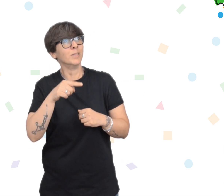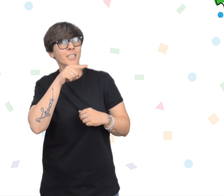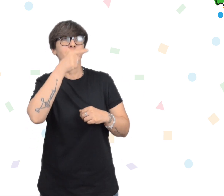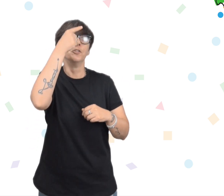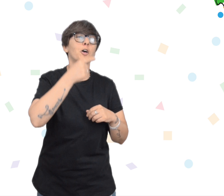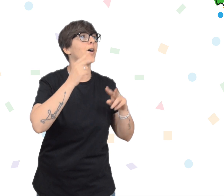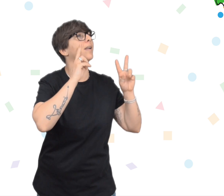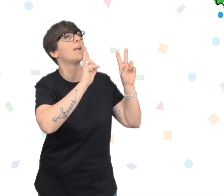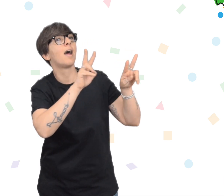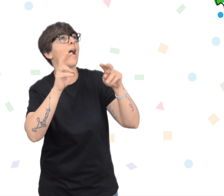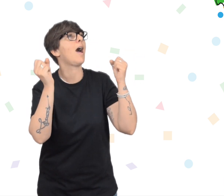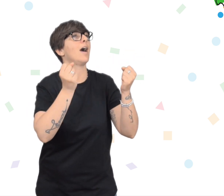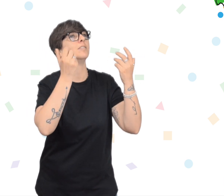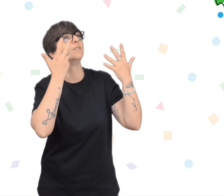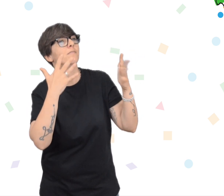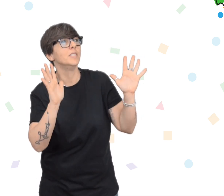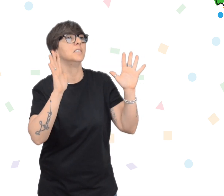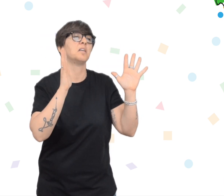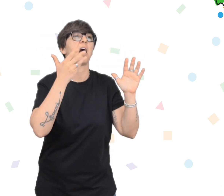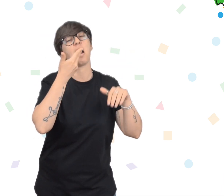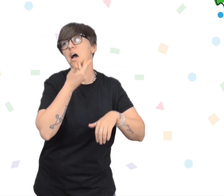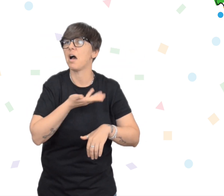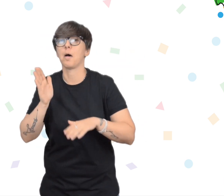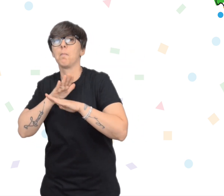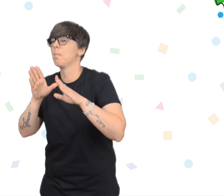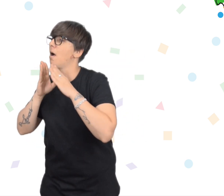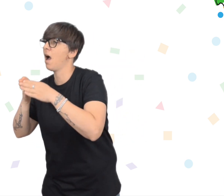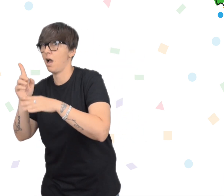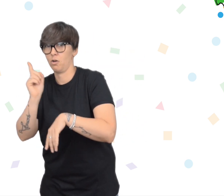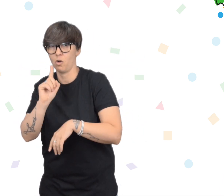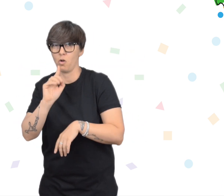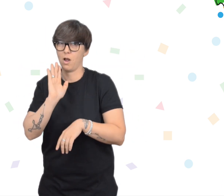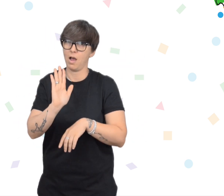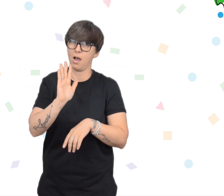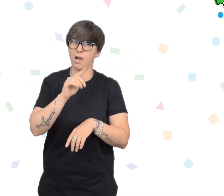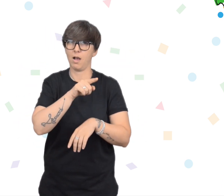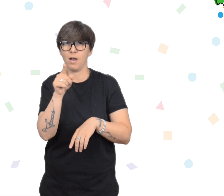Al termine delle visite però non scappate al mare!